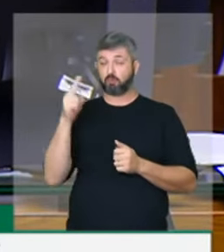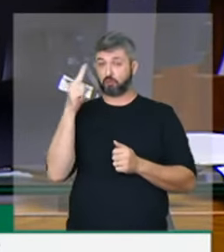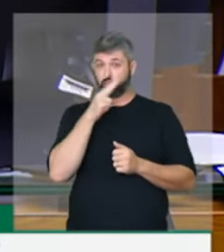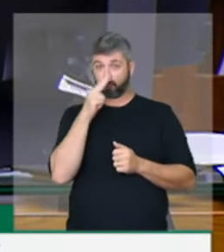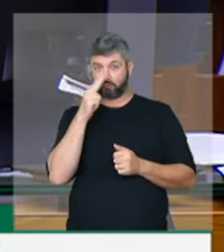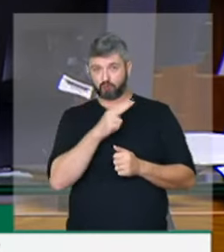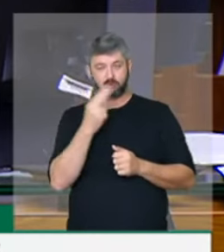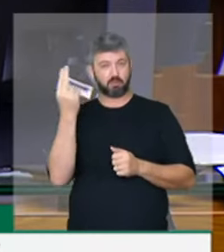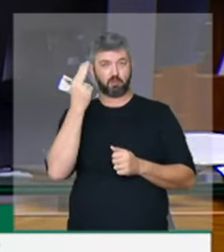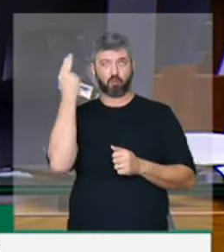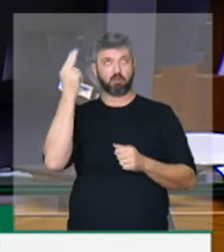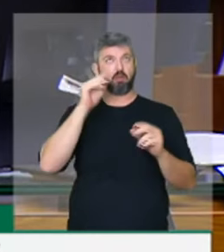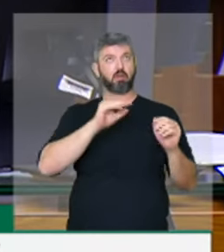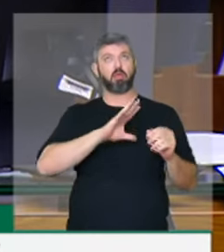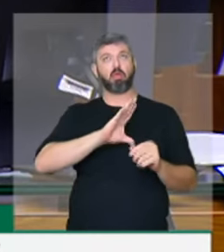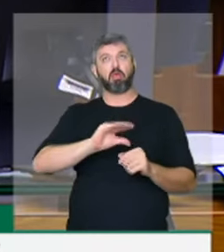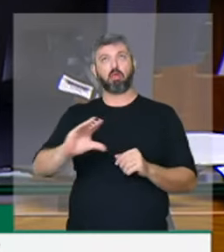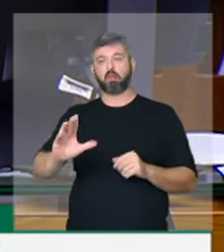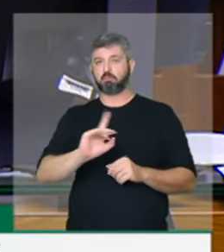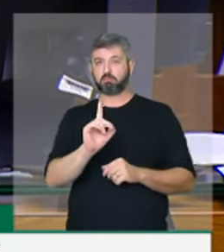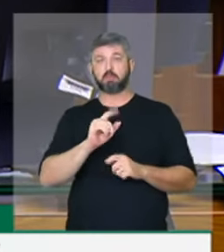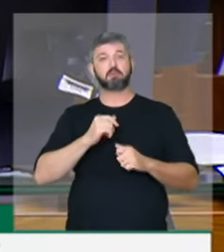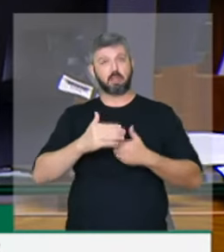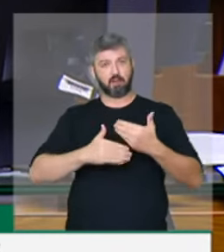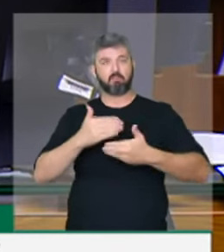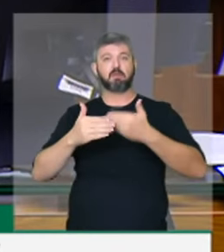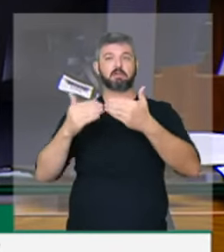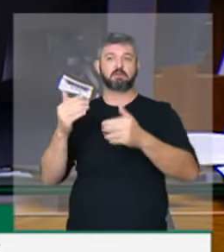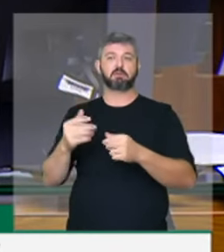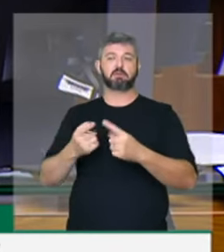SERÁ PRECISO EVOLUIR DAR UM SALTO PARA FRENTE, LIBERTARMOS AS AMARRAS QUE NOS PRENDEM A CONDICIONAMENTOS QUE NÃO